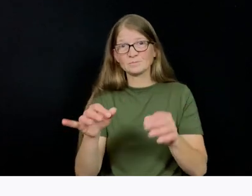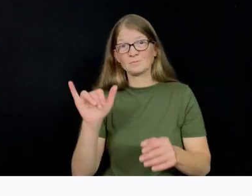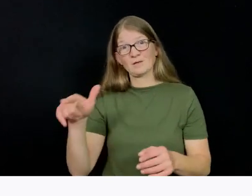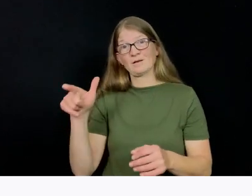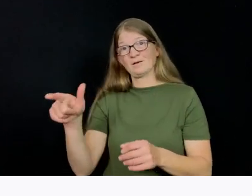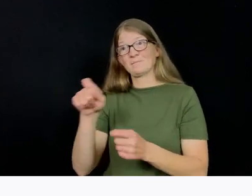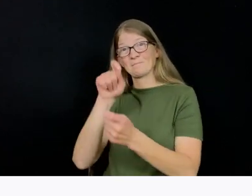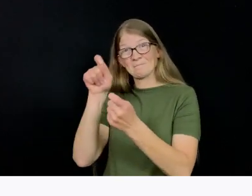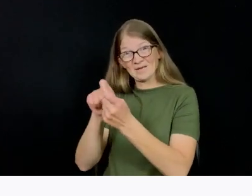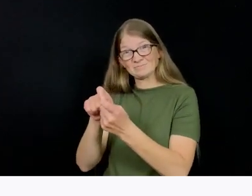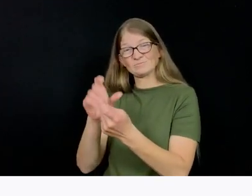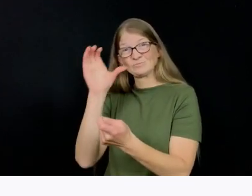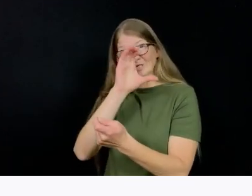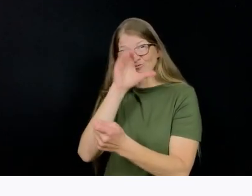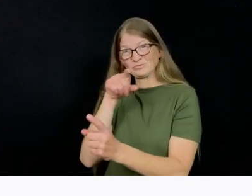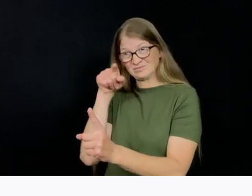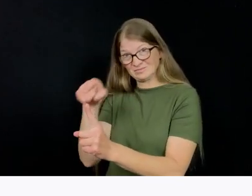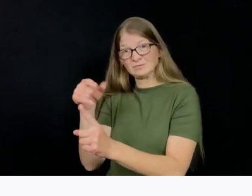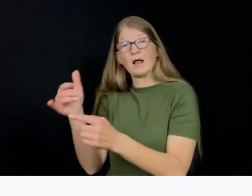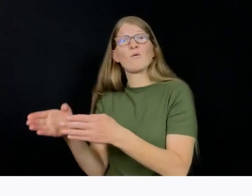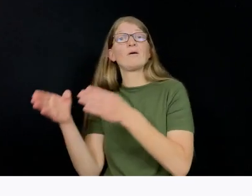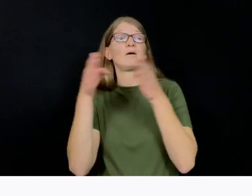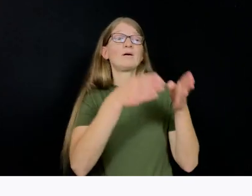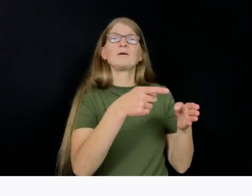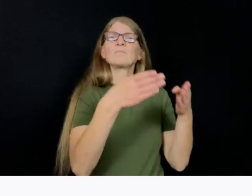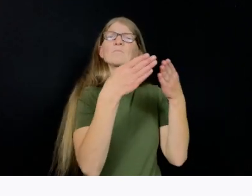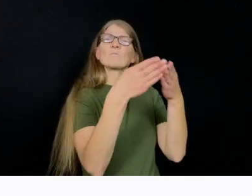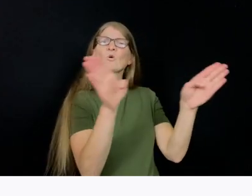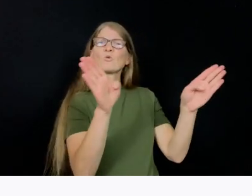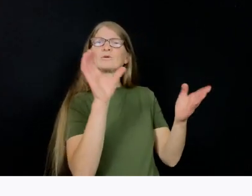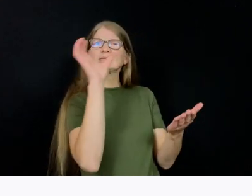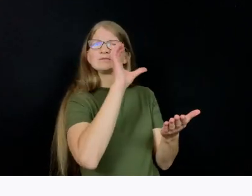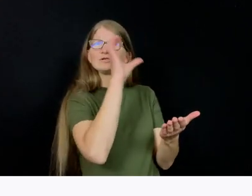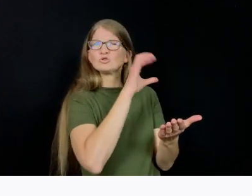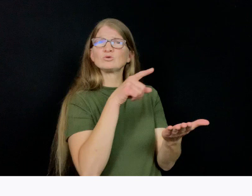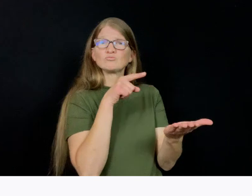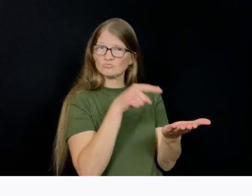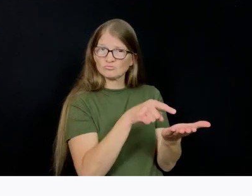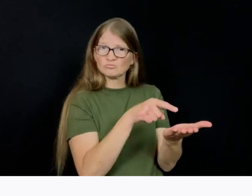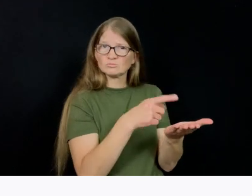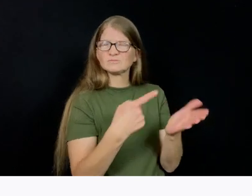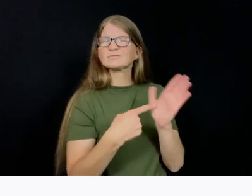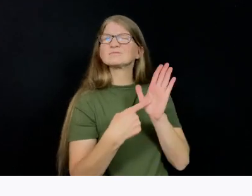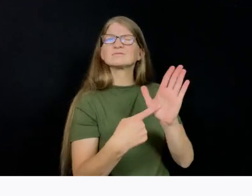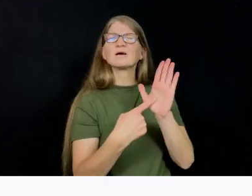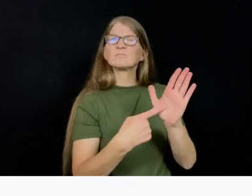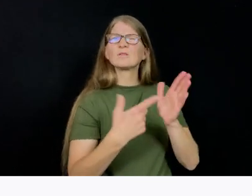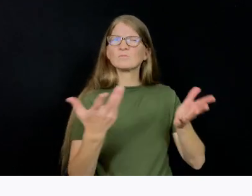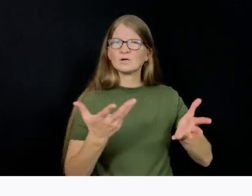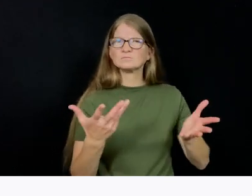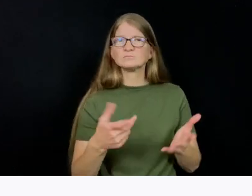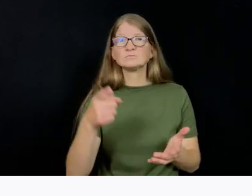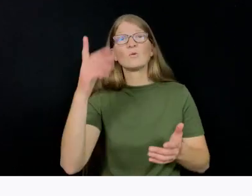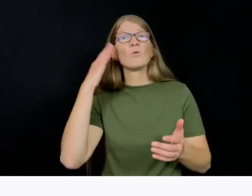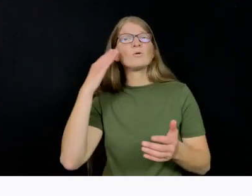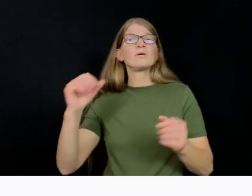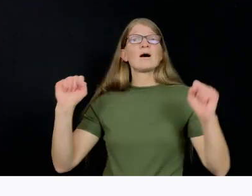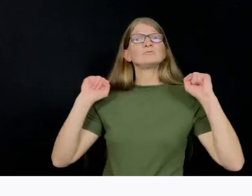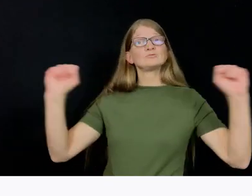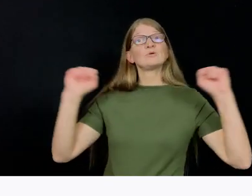ولكن ماذا عن عمليات البحث الأوسع نطاقًا؟ إليكم هذا المثال عندما أُغلقت الصالات والنوادي الرياضية أنشأ الكثير من الناس، بمن فيهم أنا